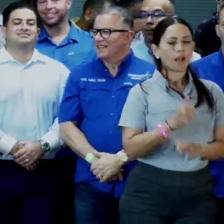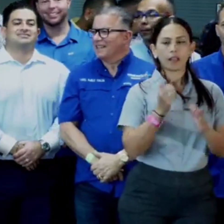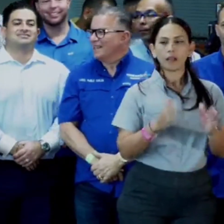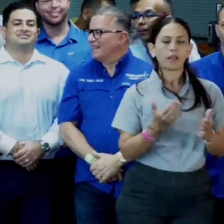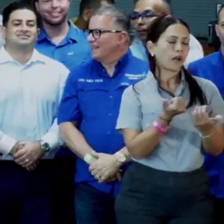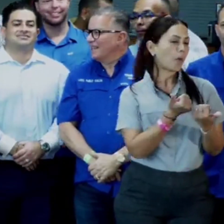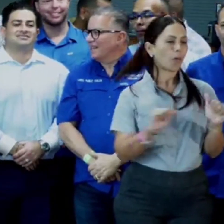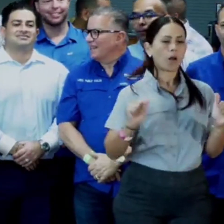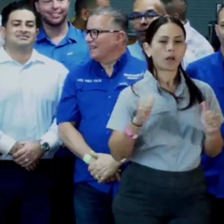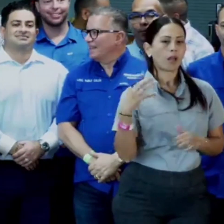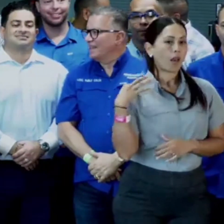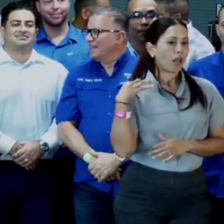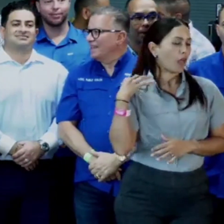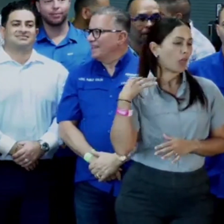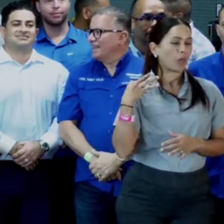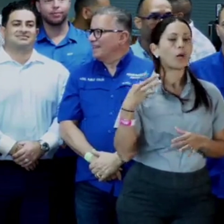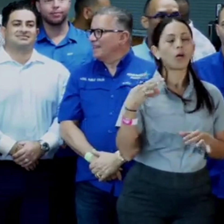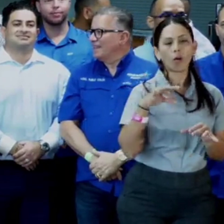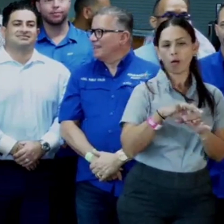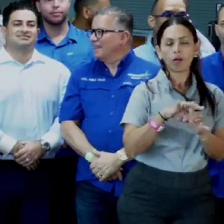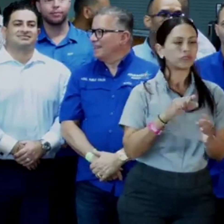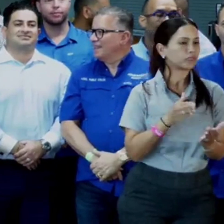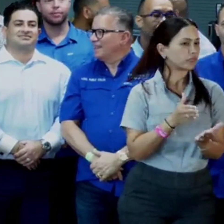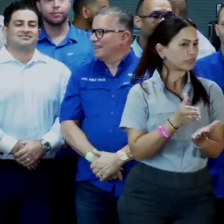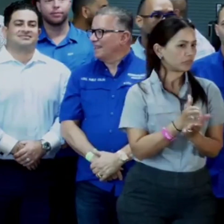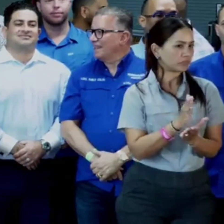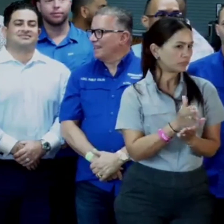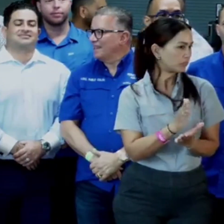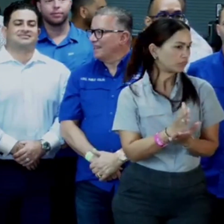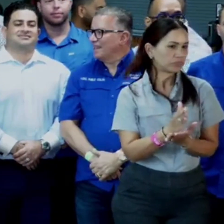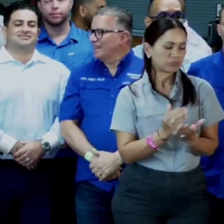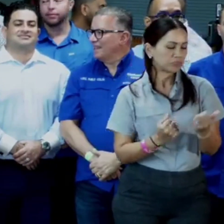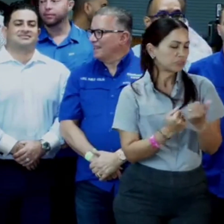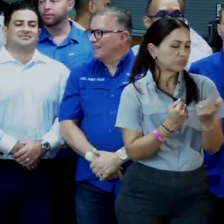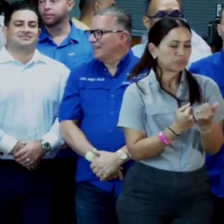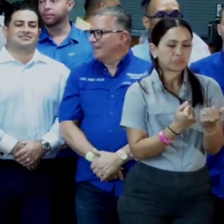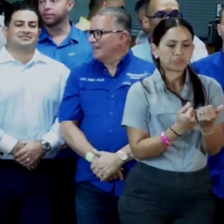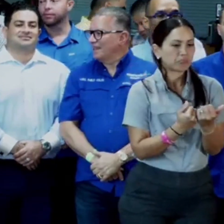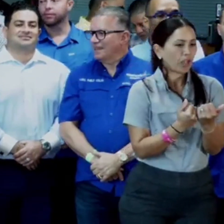vota aquí tiene el derecho a respaldar a quien quieran y votar por el que quieran Yo no creo